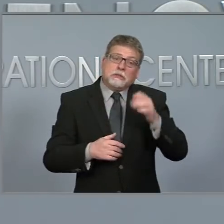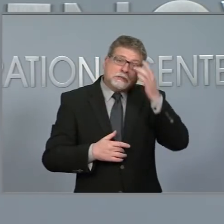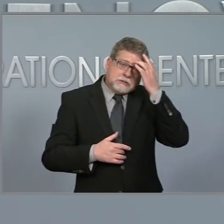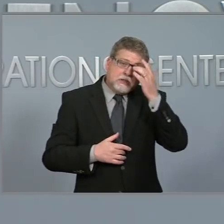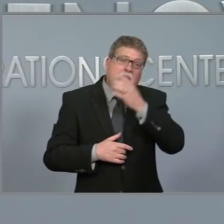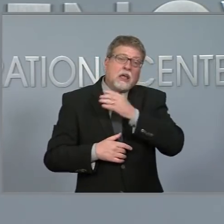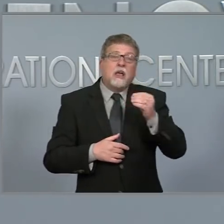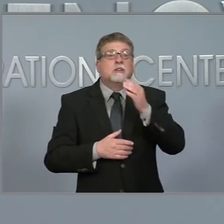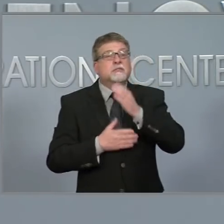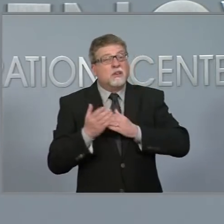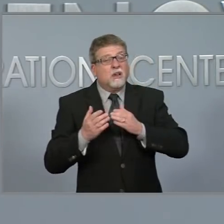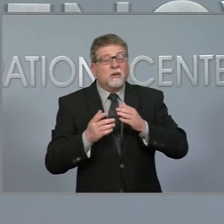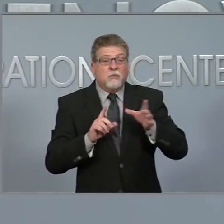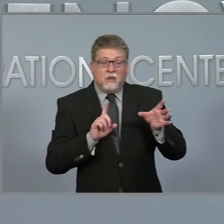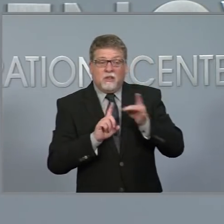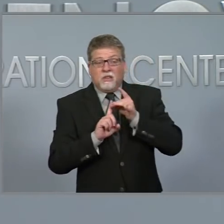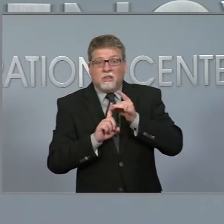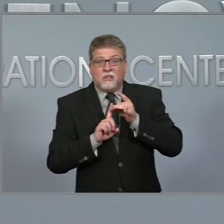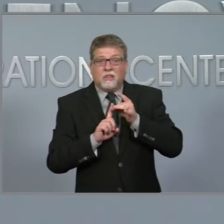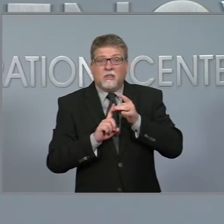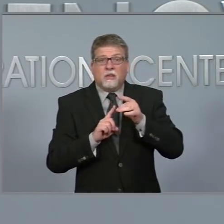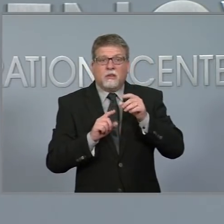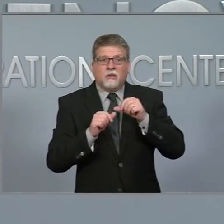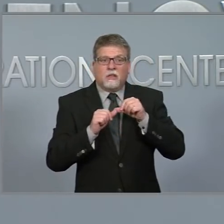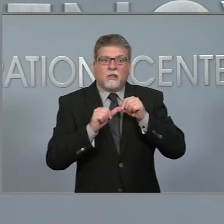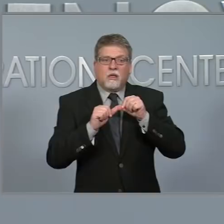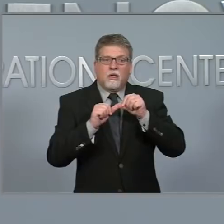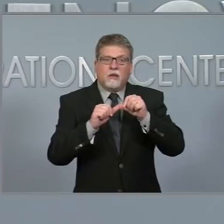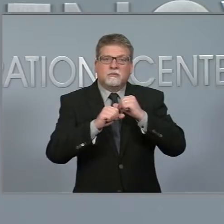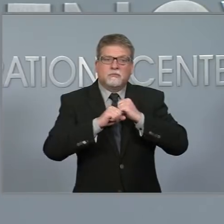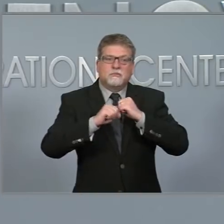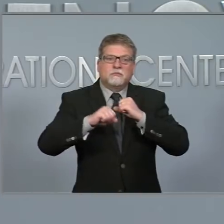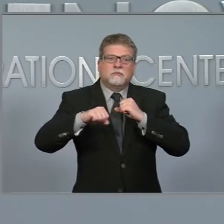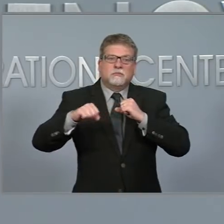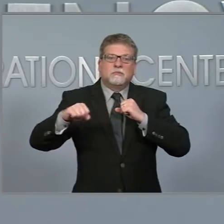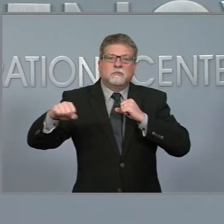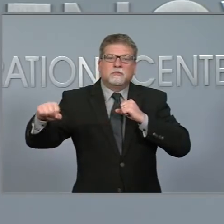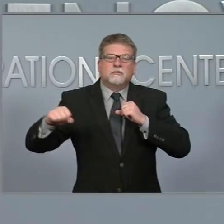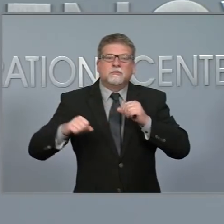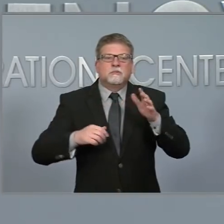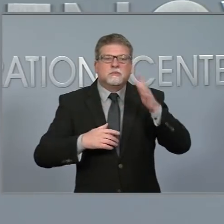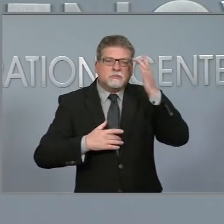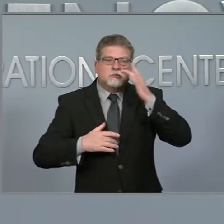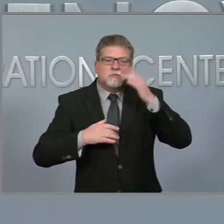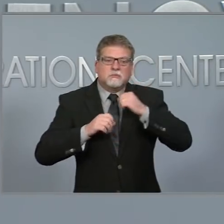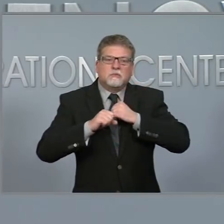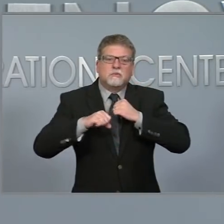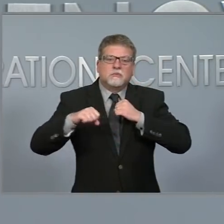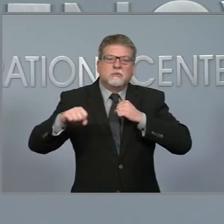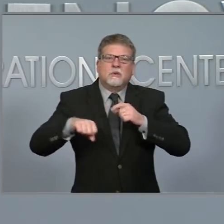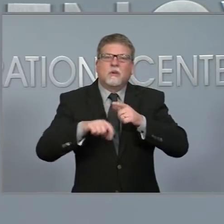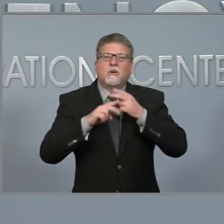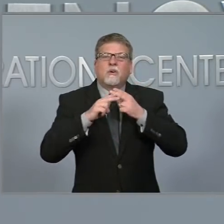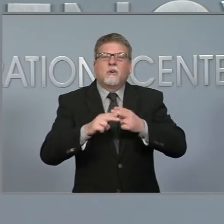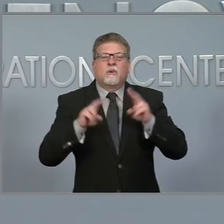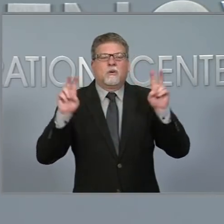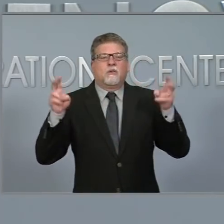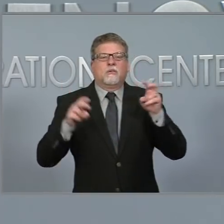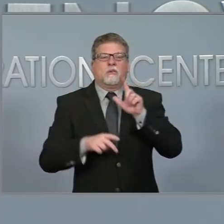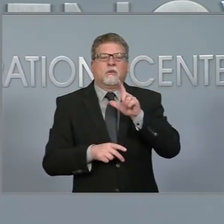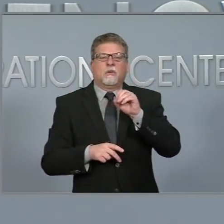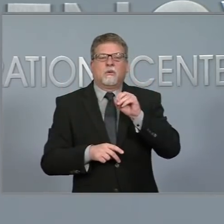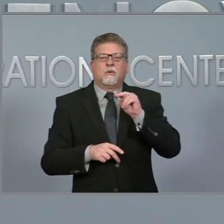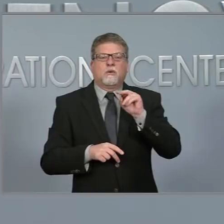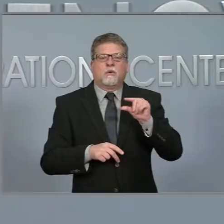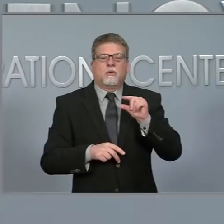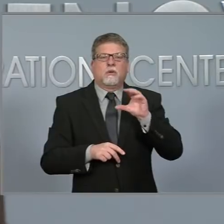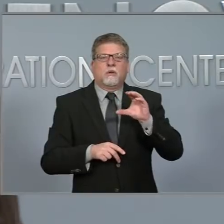tienen bajo riesgo de una